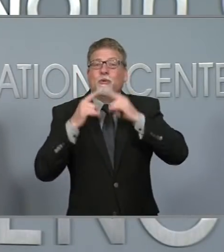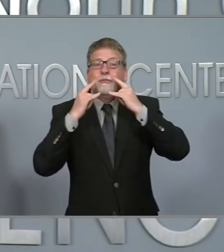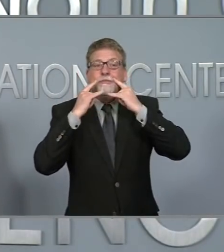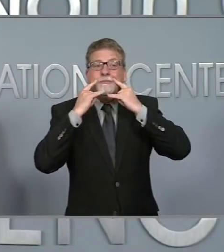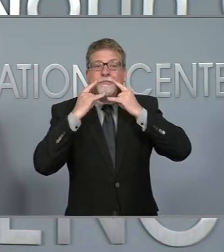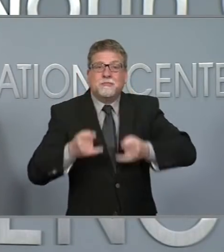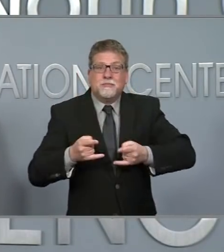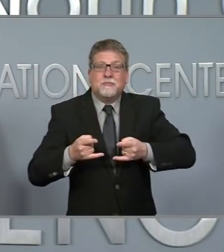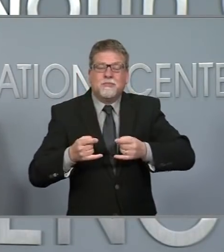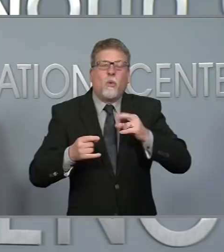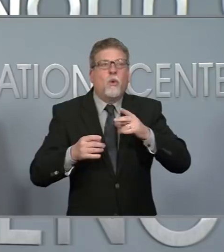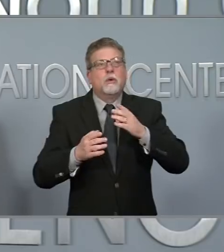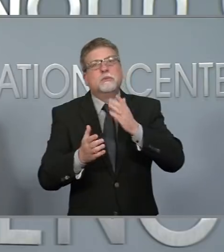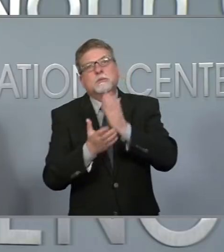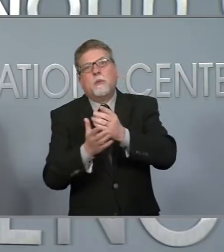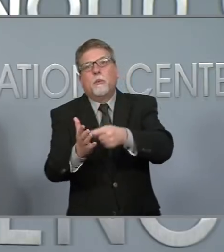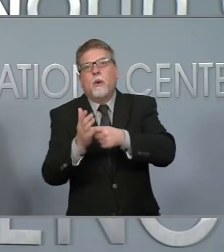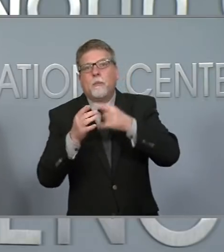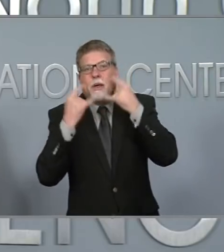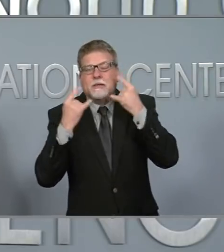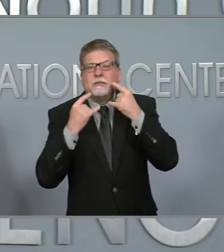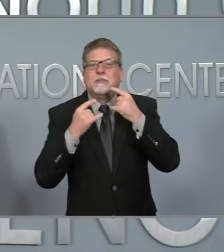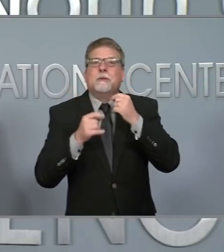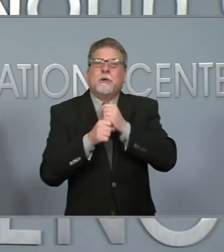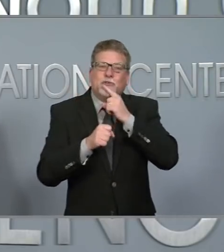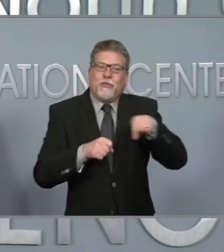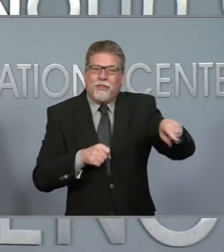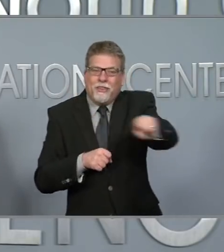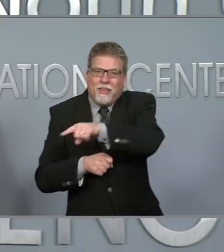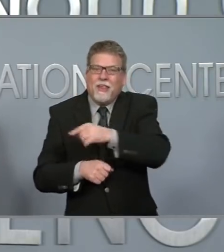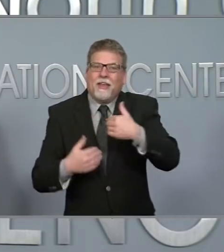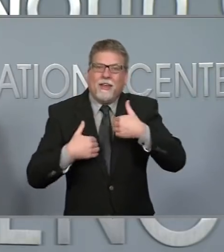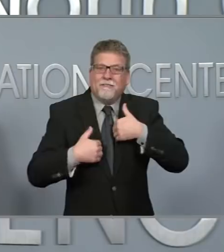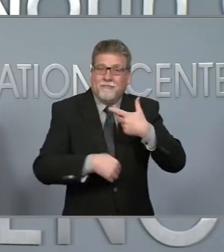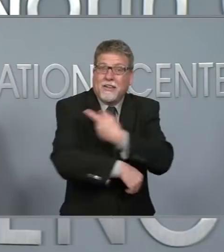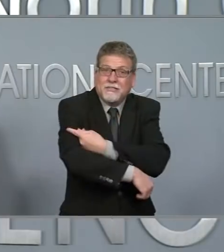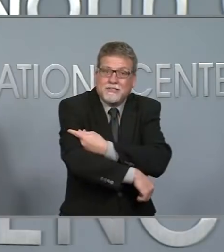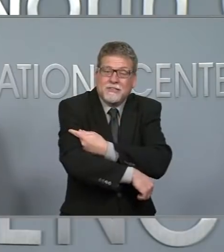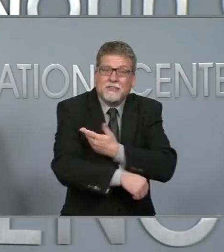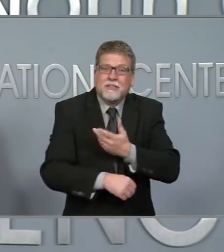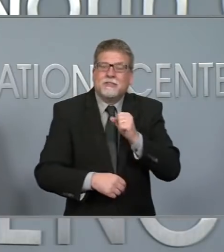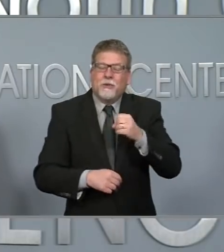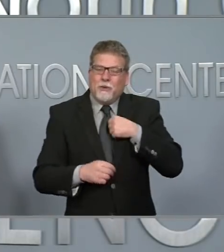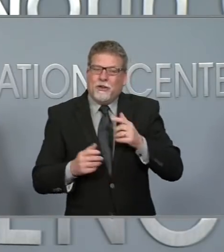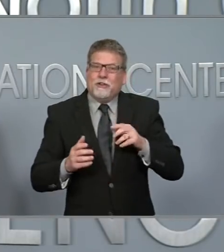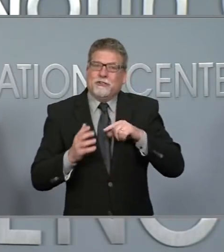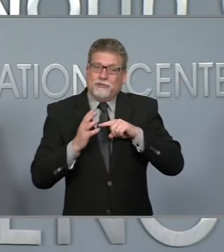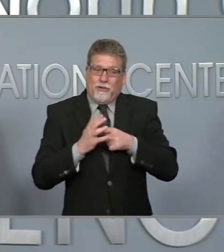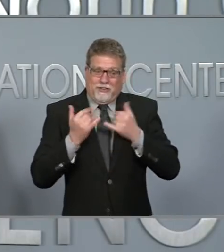Gracias por esa como dijo éste es exactamente, porque pusimos este itinerario para que los